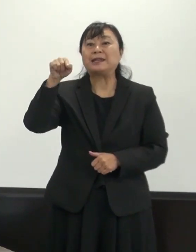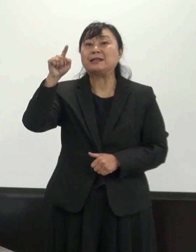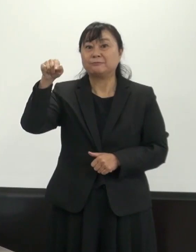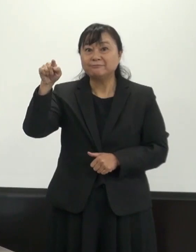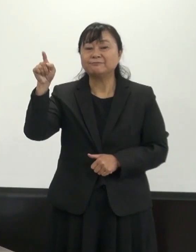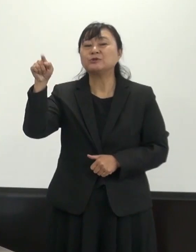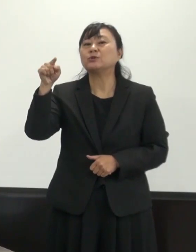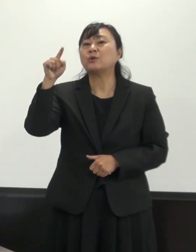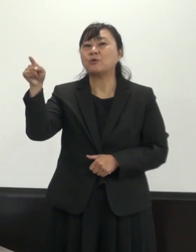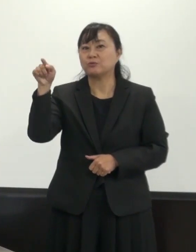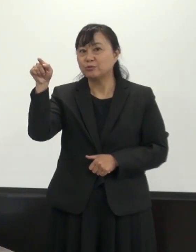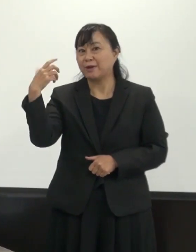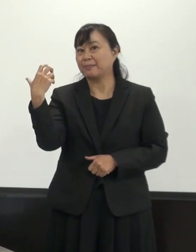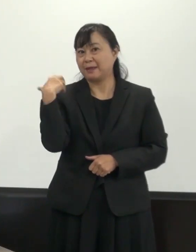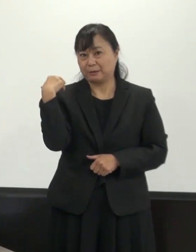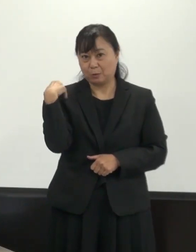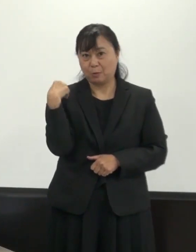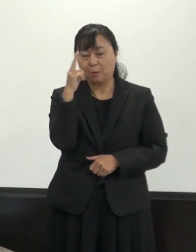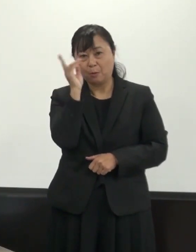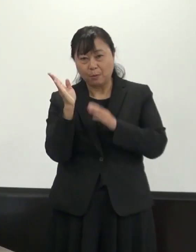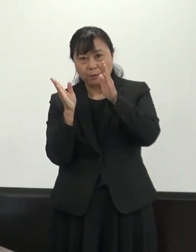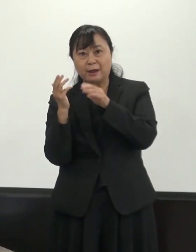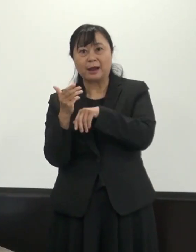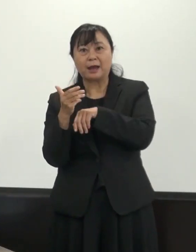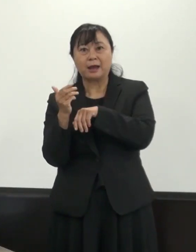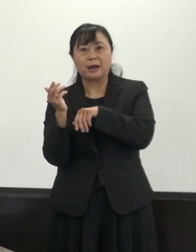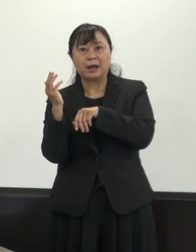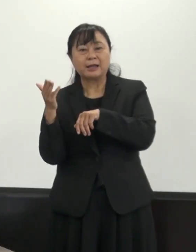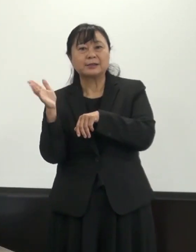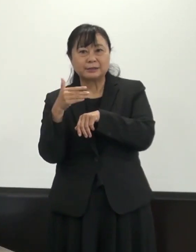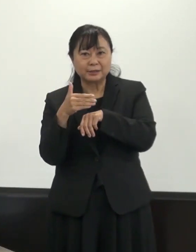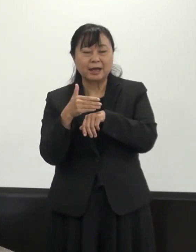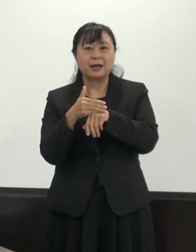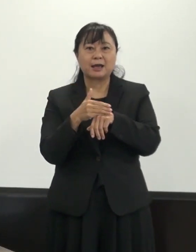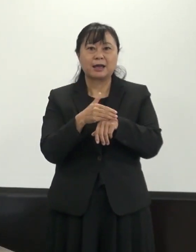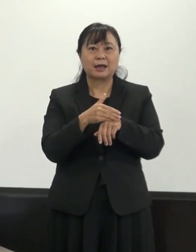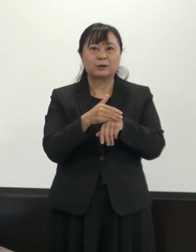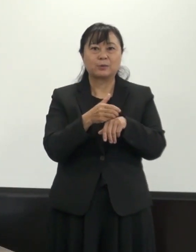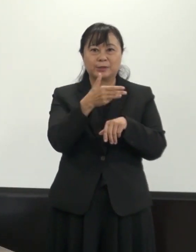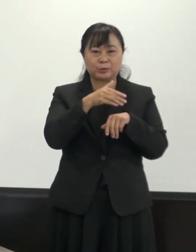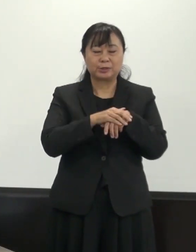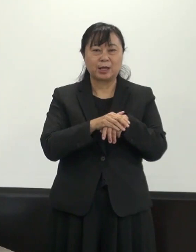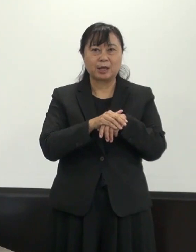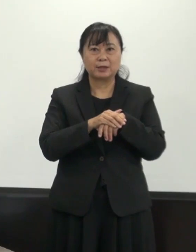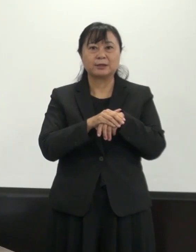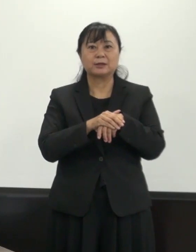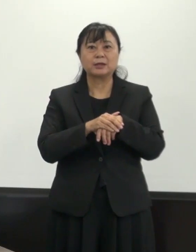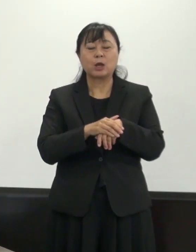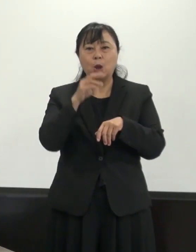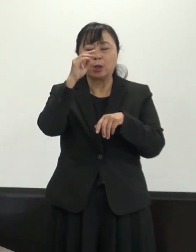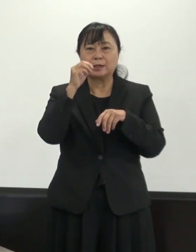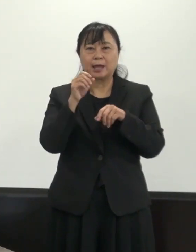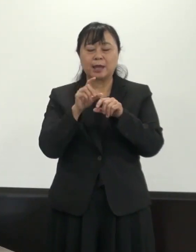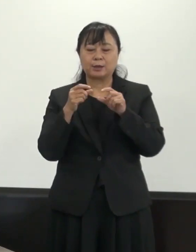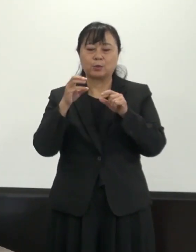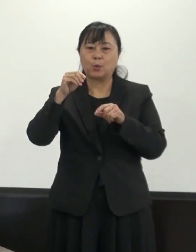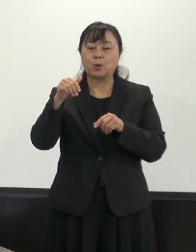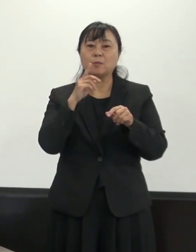平日は午前9時から午後8時、 土日祝日は午前9時から午後6時までの営業となり、